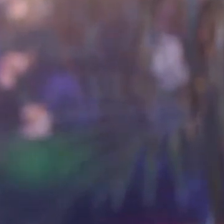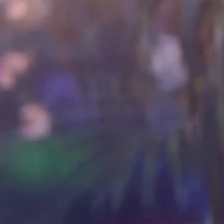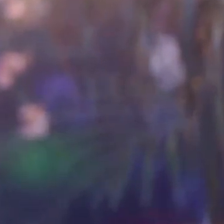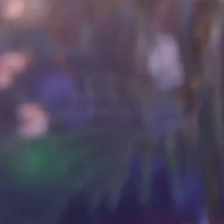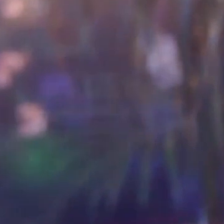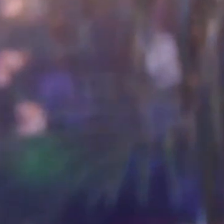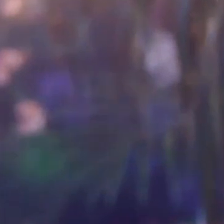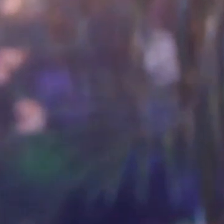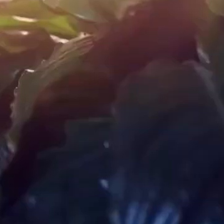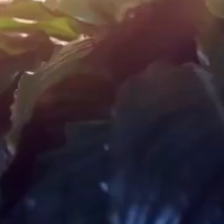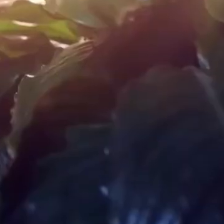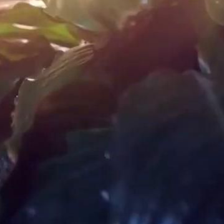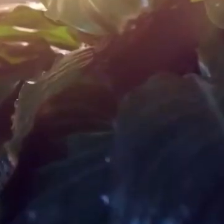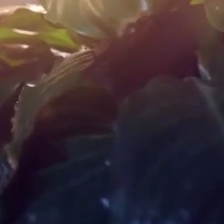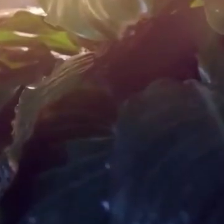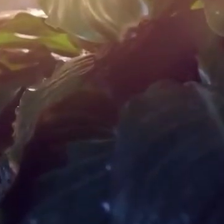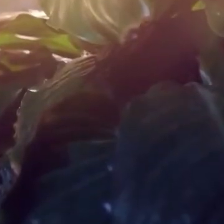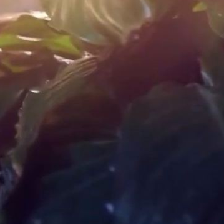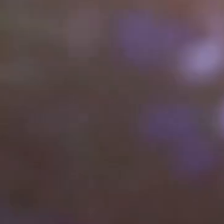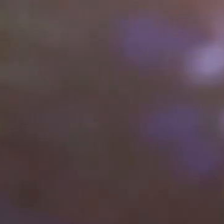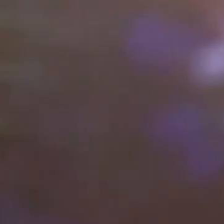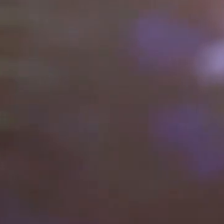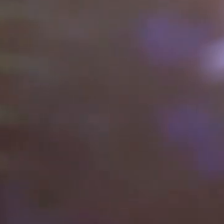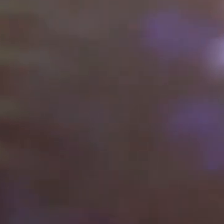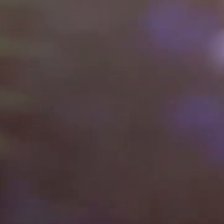если Бог за нас Кто против нас